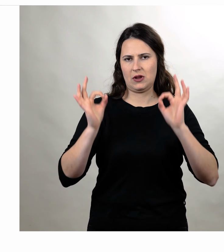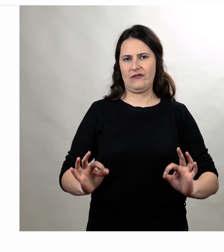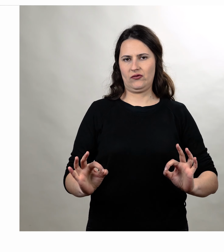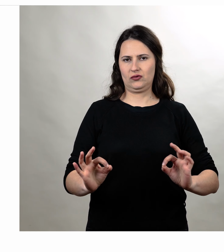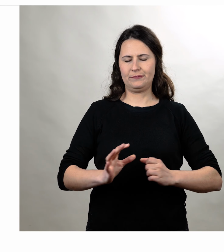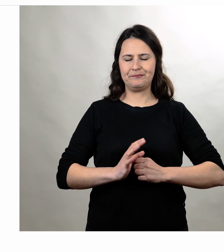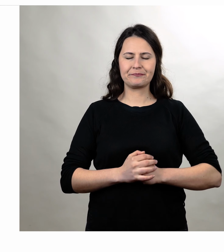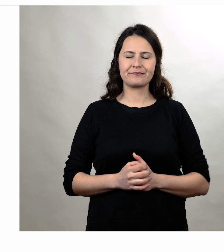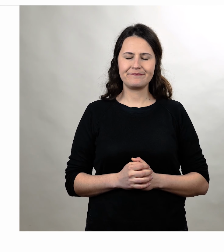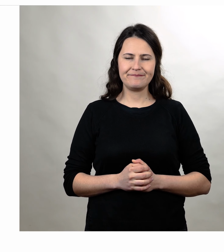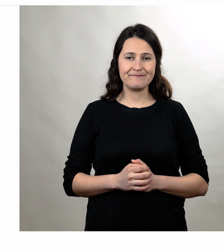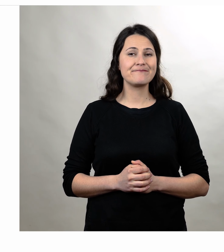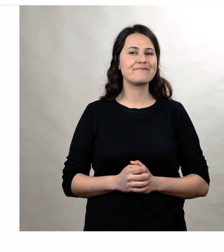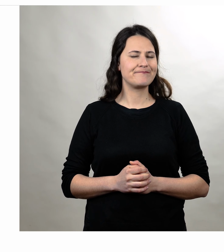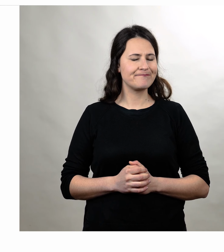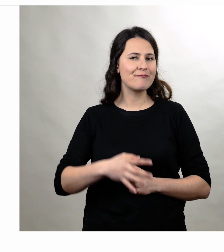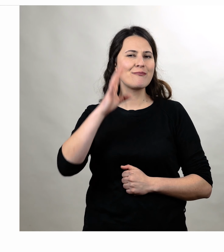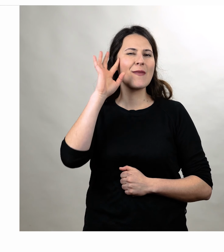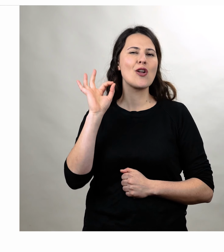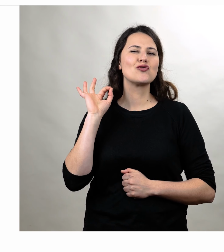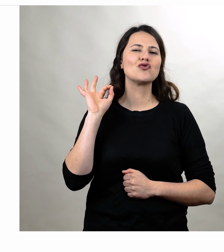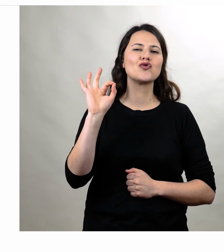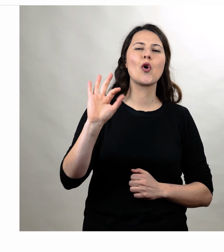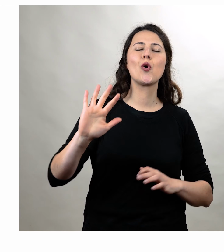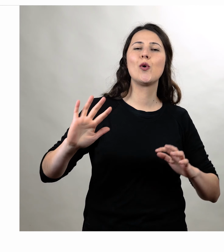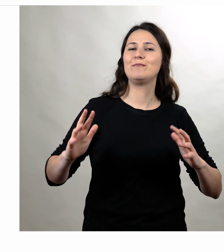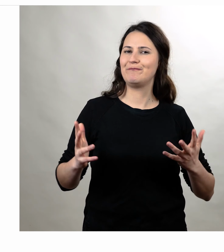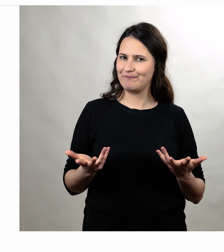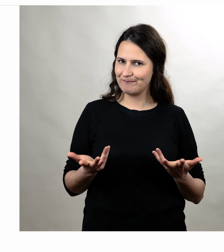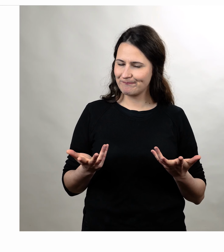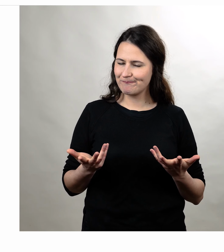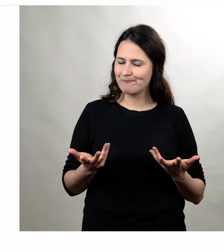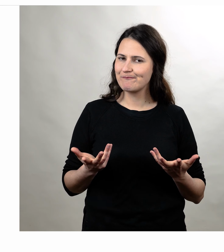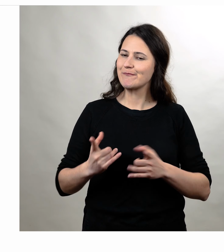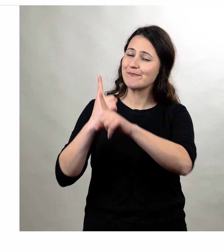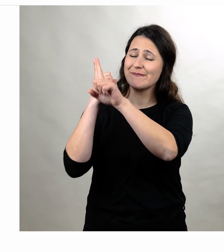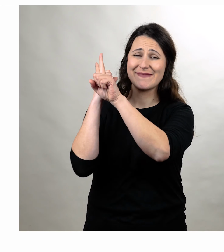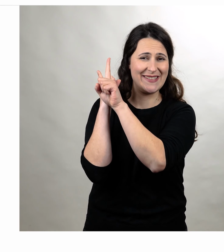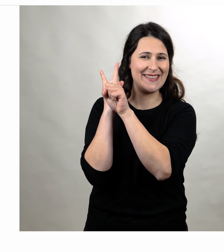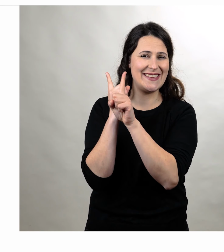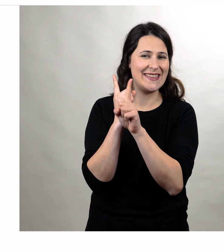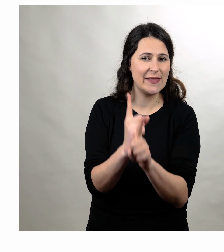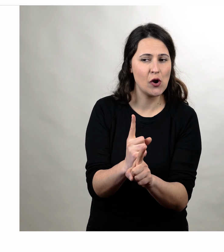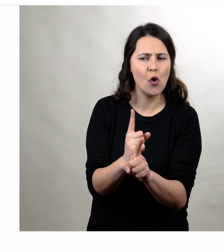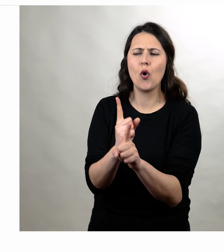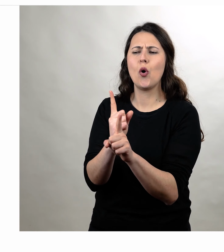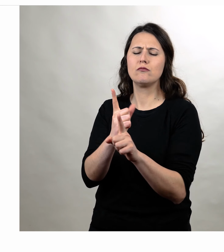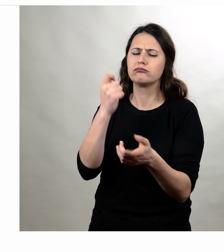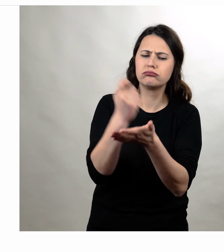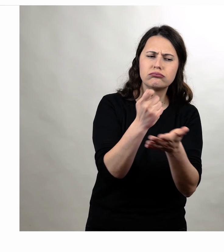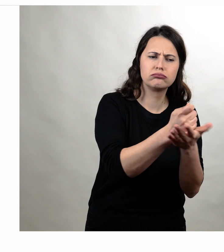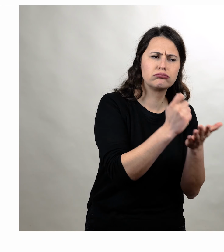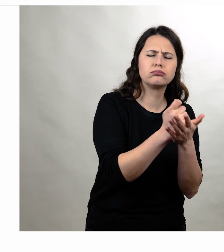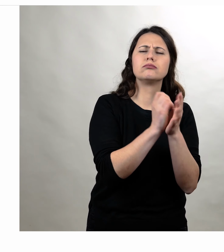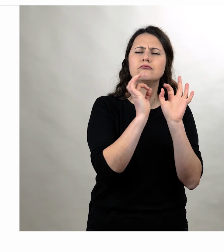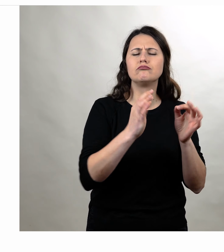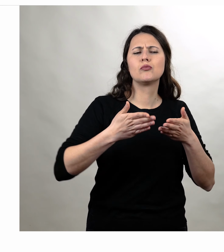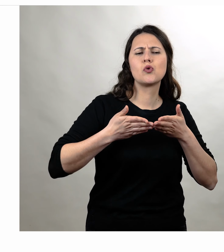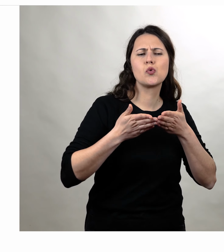Η εταιρεία στοχεύει σε εξειδικευμένες αλλά και παραδοσιακές αγορές.